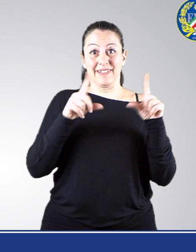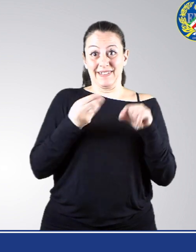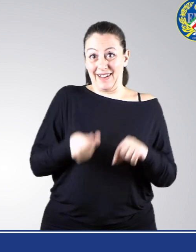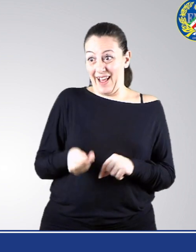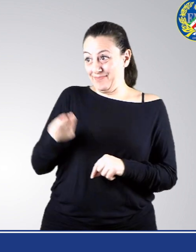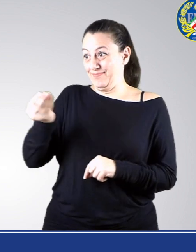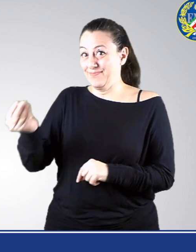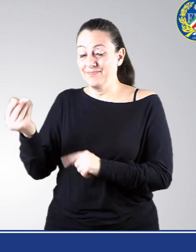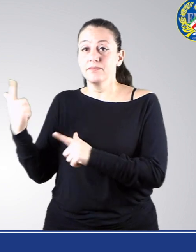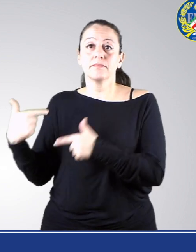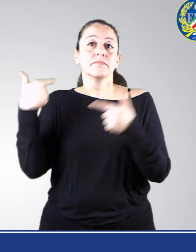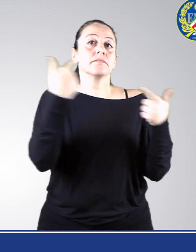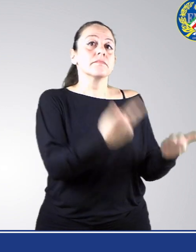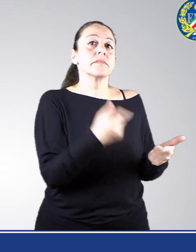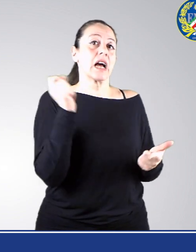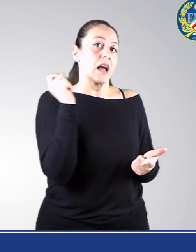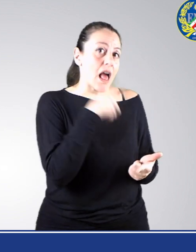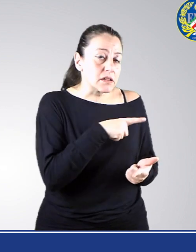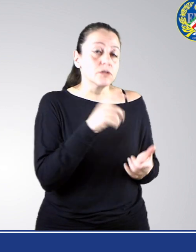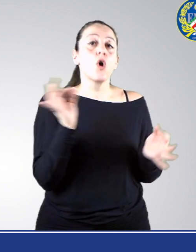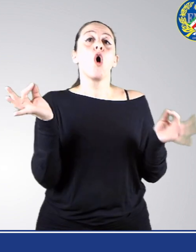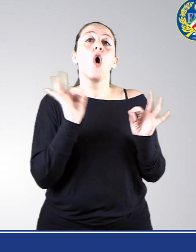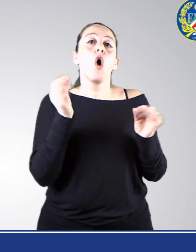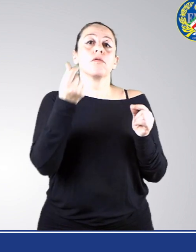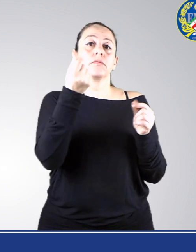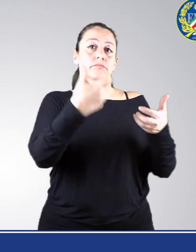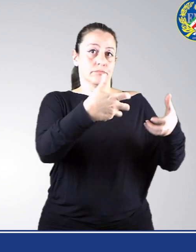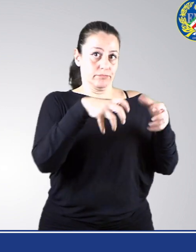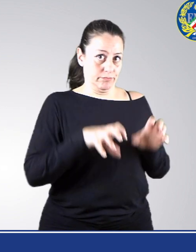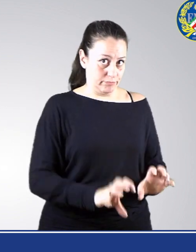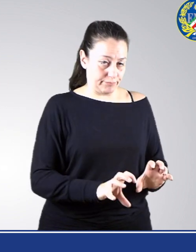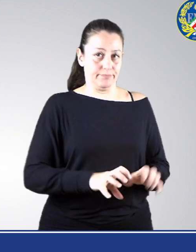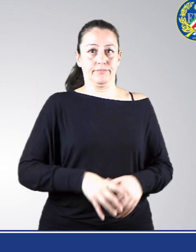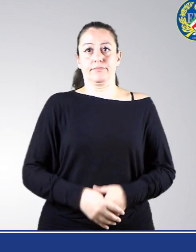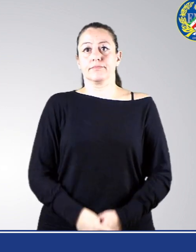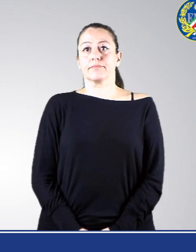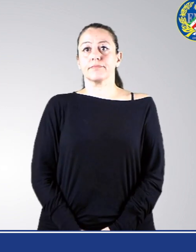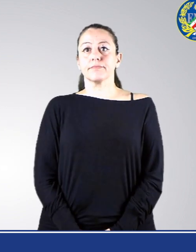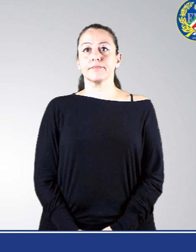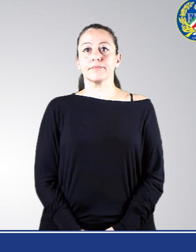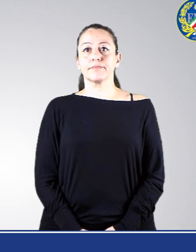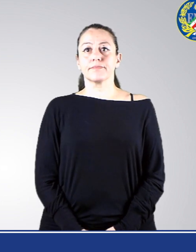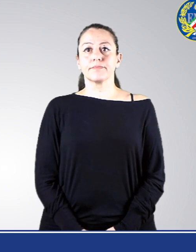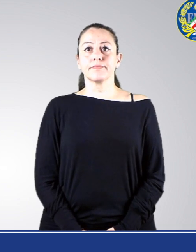Con la Disability Card si può accedere ai servizi gratis o a prezzo ridotto